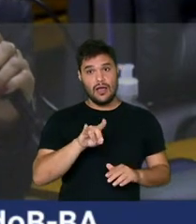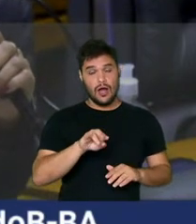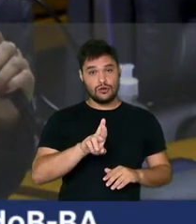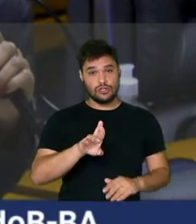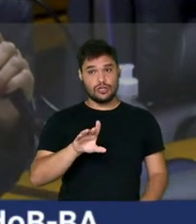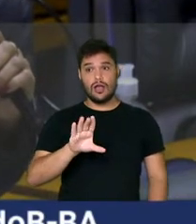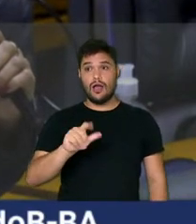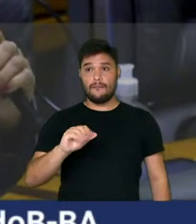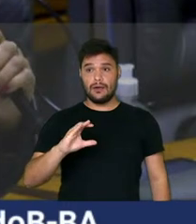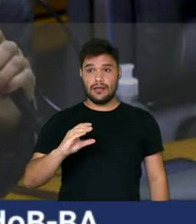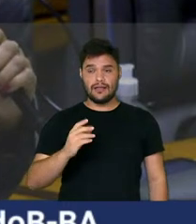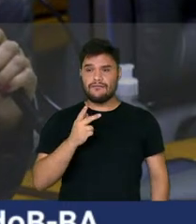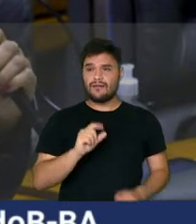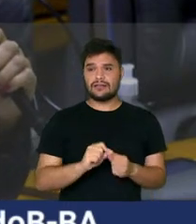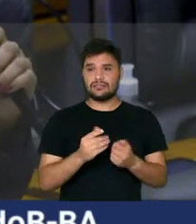POLÍTICA ESTRUTURANTE PARA